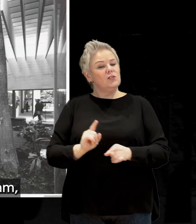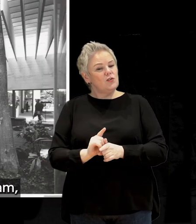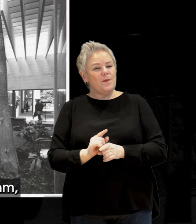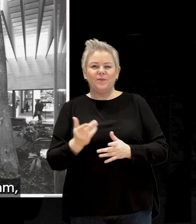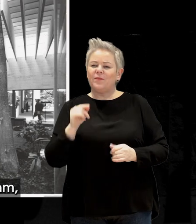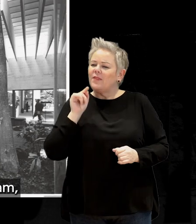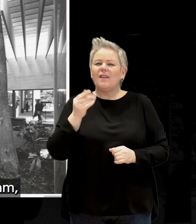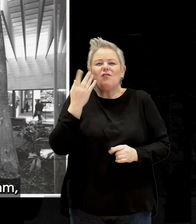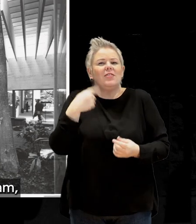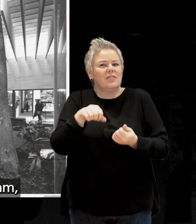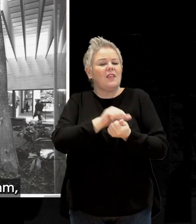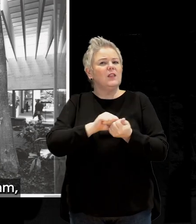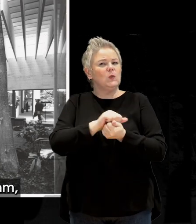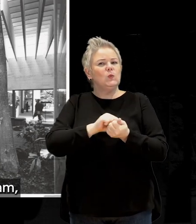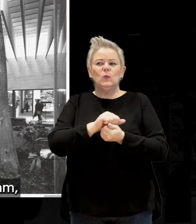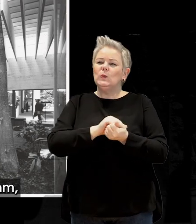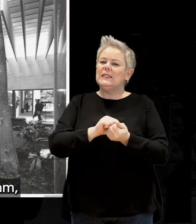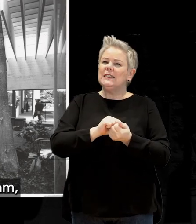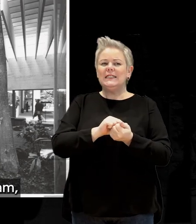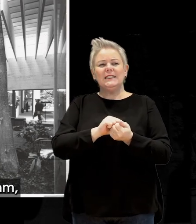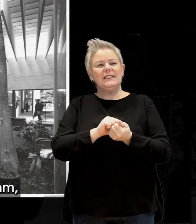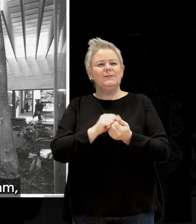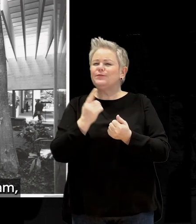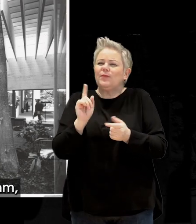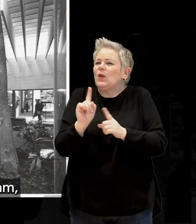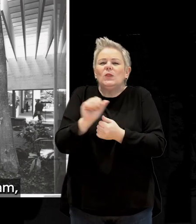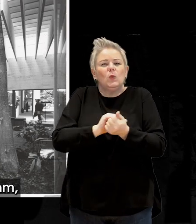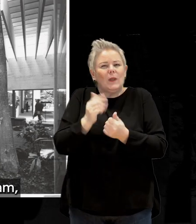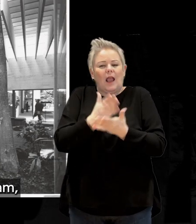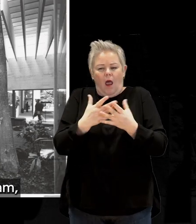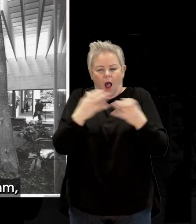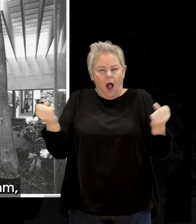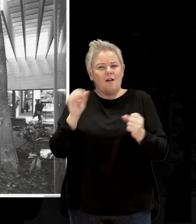Så det var en naturlig del av ham, denne respekten for det.